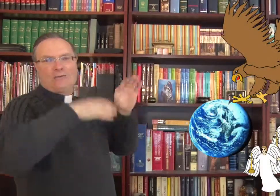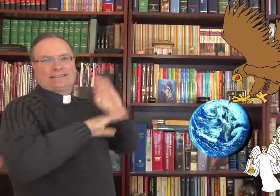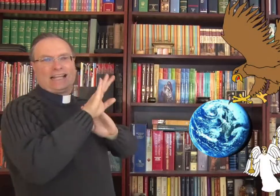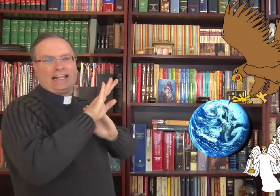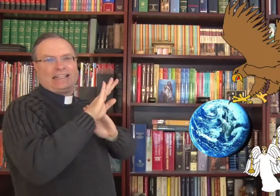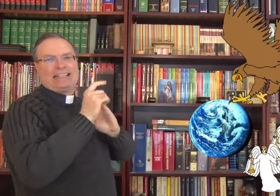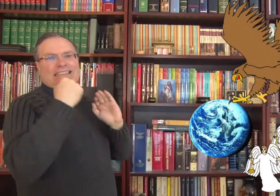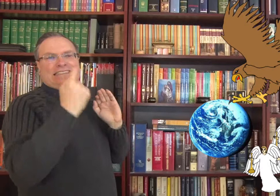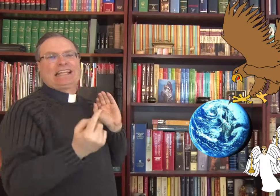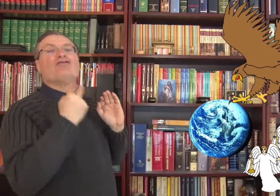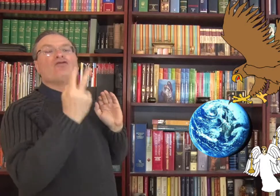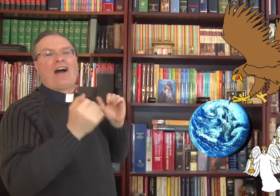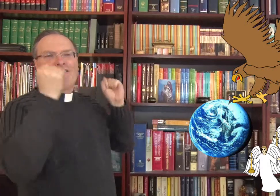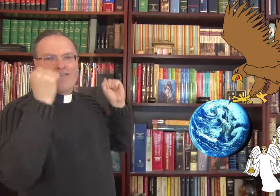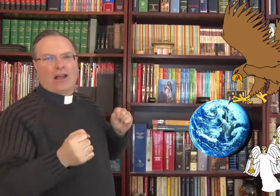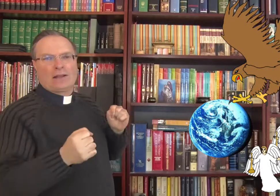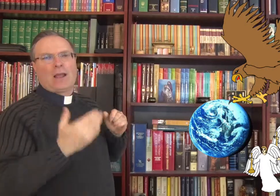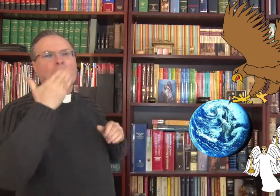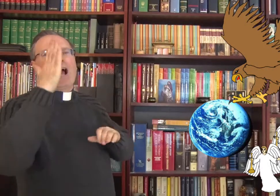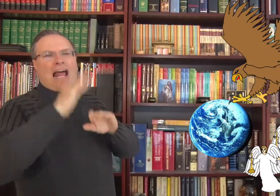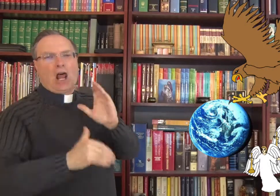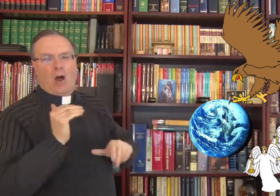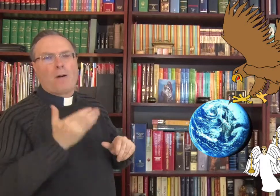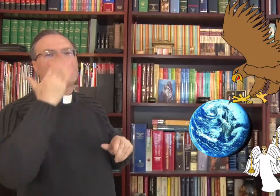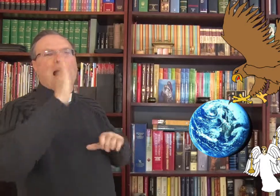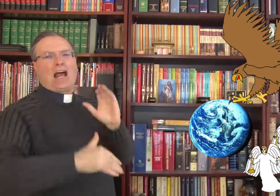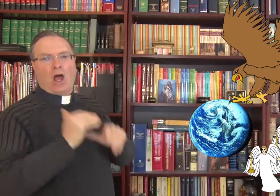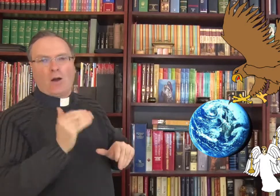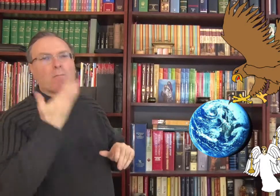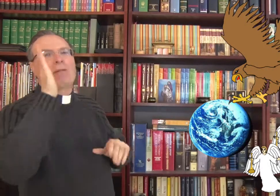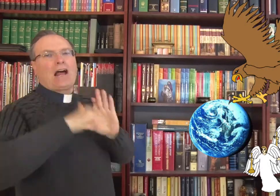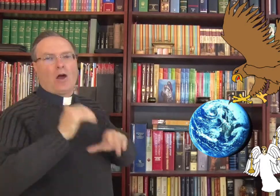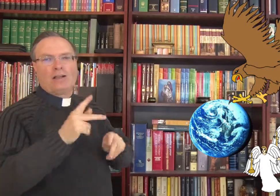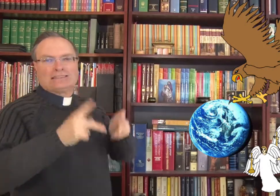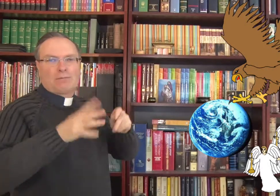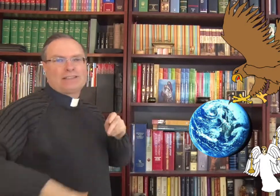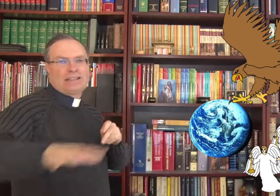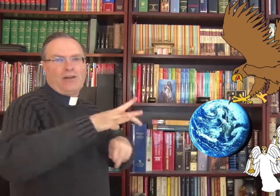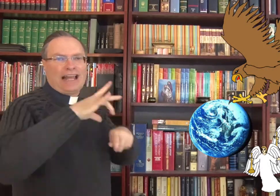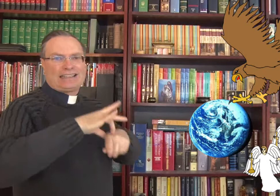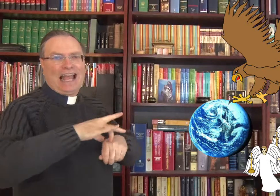dans le ciel et qui disait d'une voix forte: «Malheur, malheur, malheur aux habitants de la terre